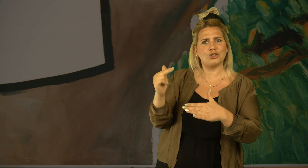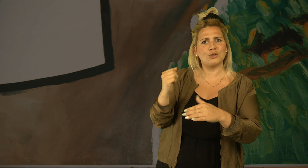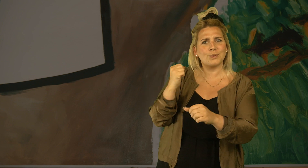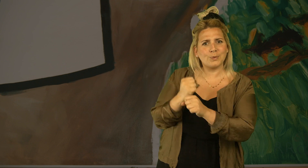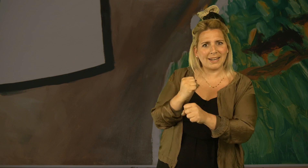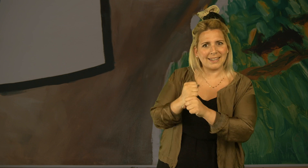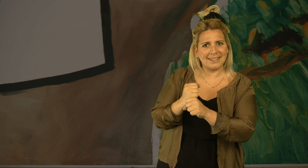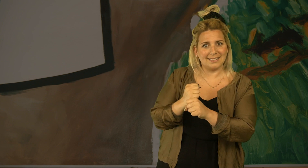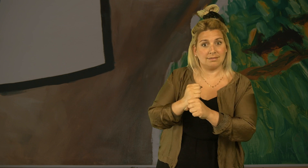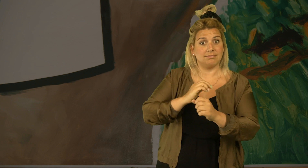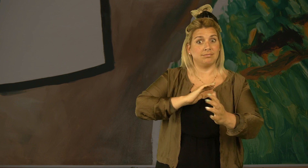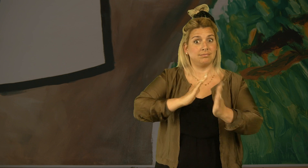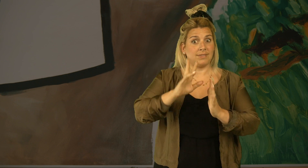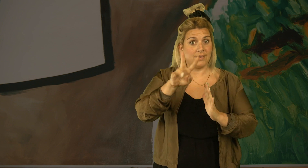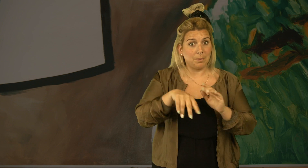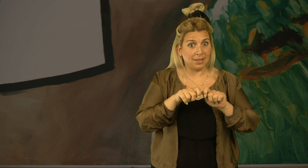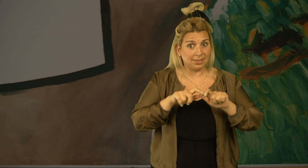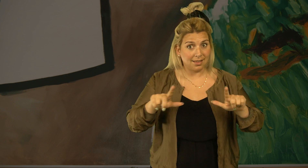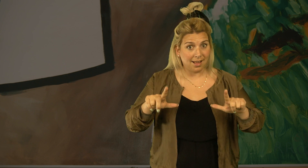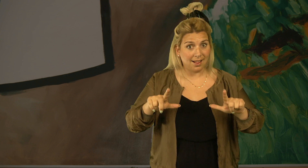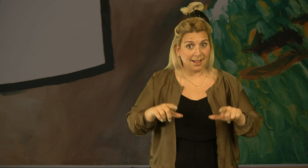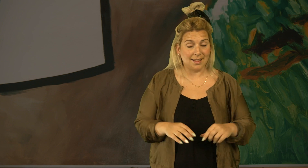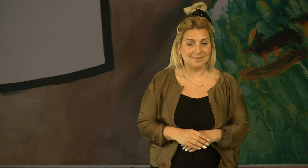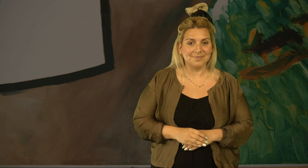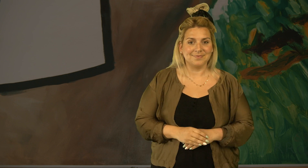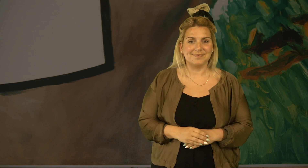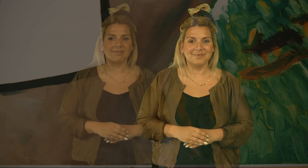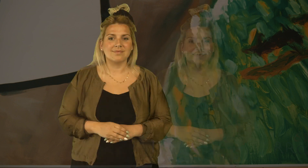in Vlaamse Gebarentaal.